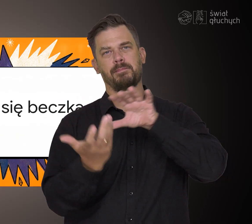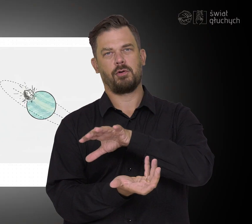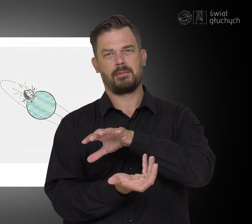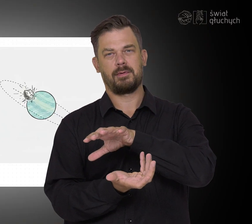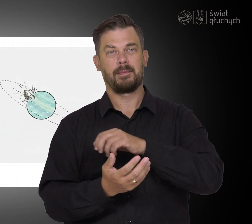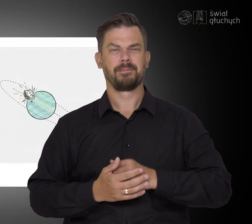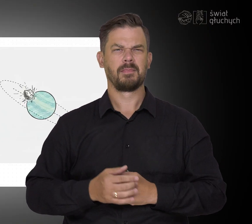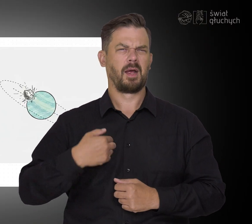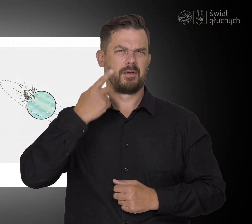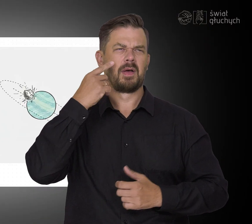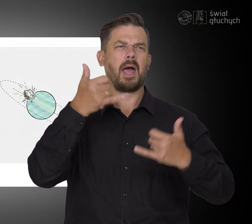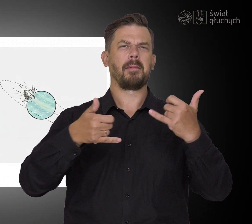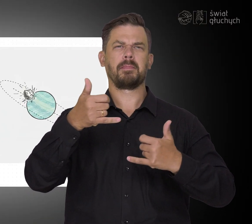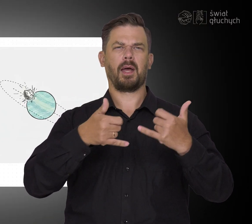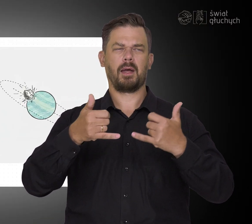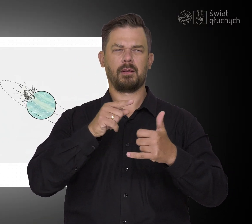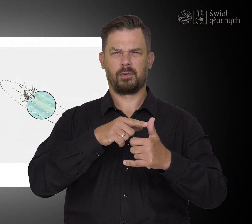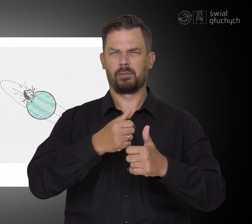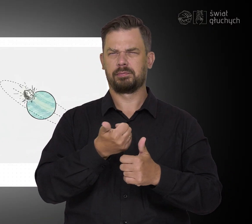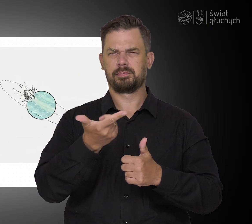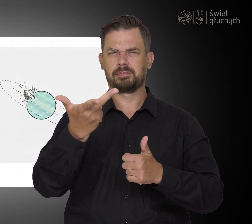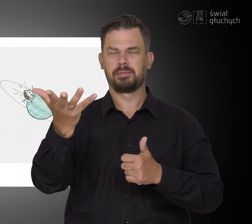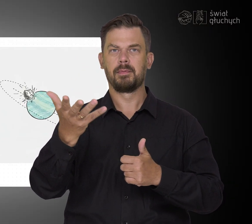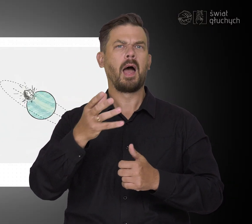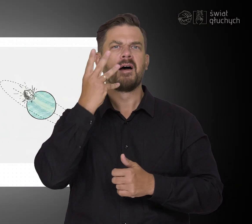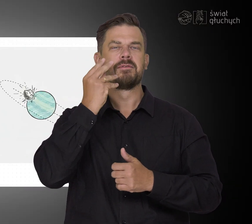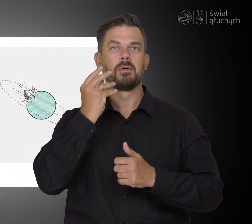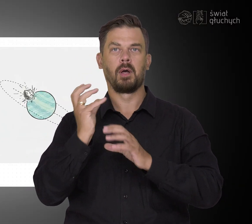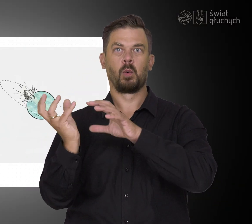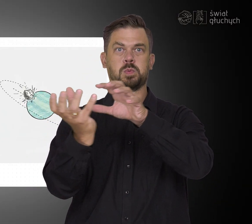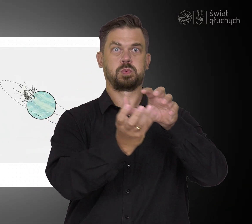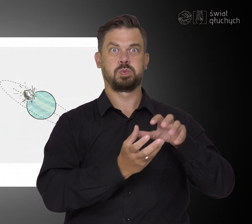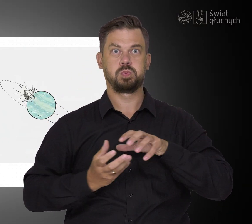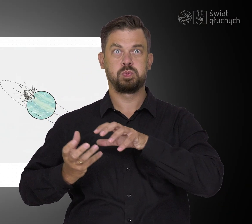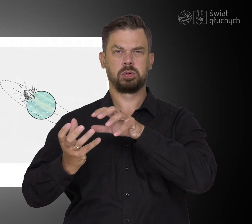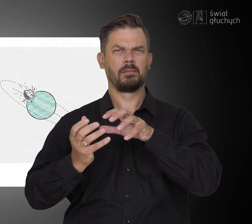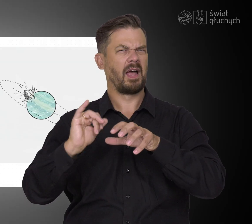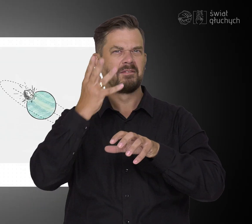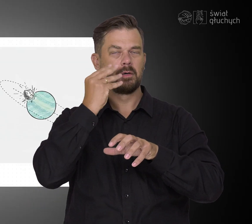Znamy już skład, więc teraz spójrzmy, jak ta planeta się porusza. Tutaj zaczyna się prawdziwe szaleństwo –